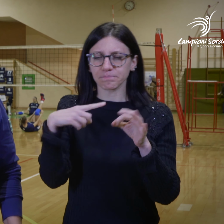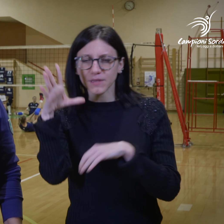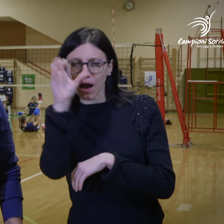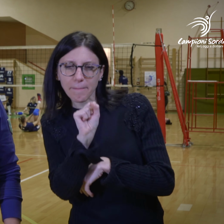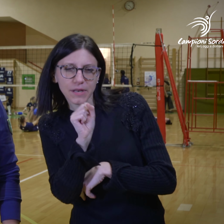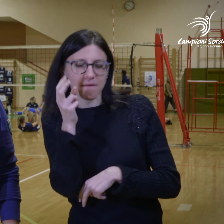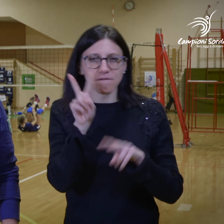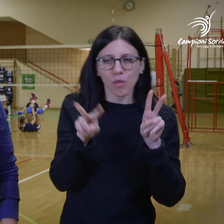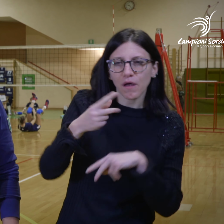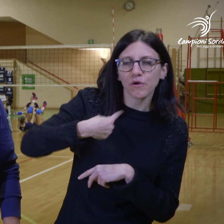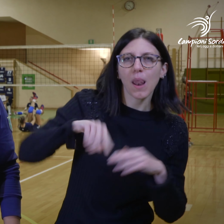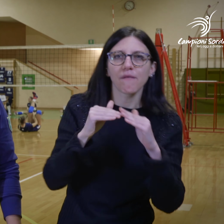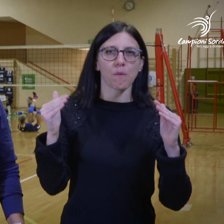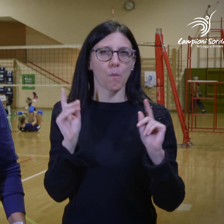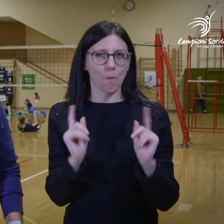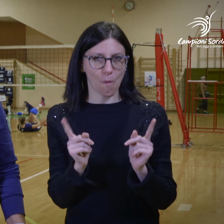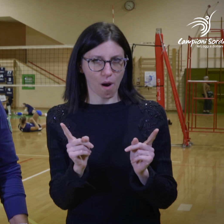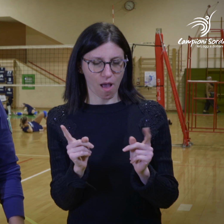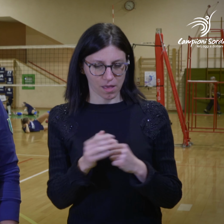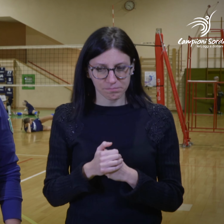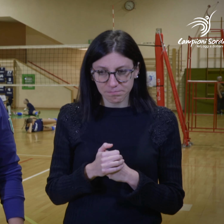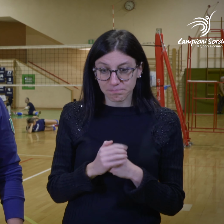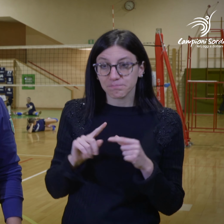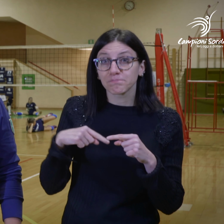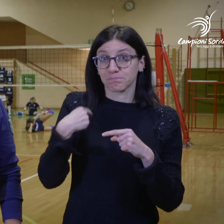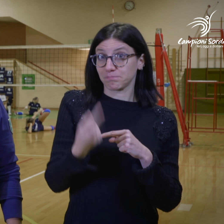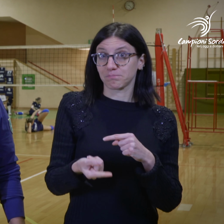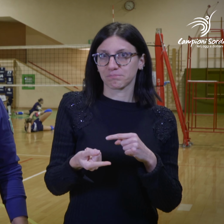in questo momento. Successivamente chiaramente organizzeremo altri